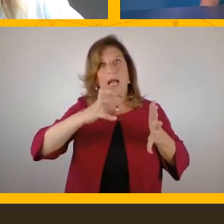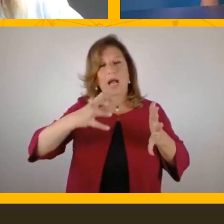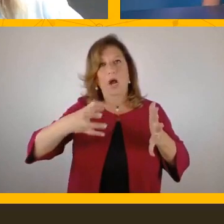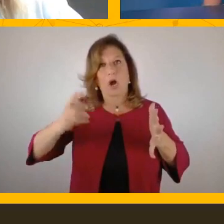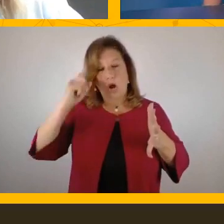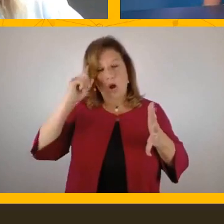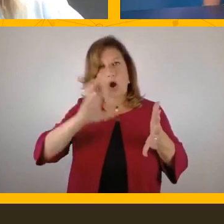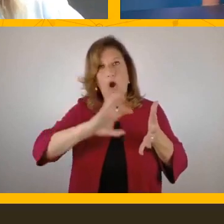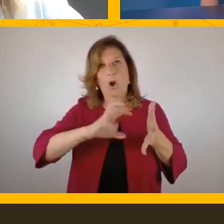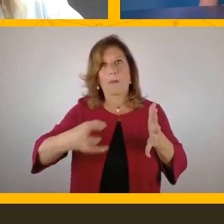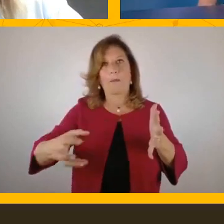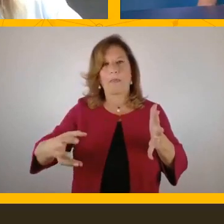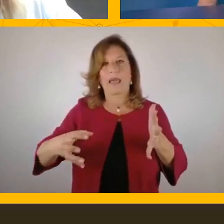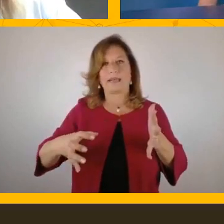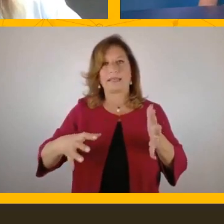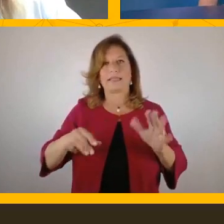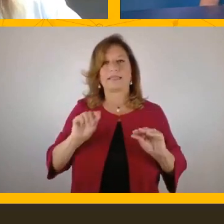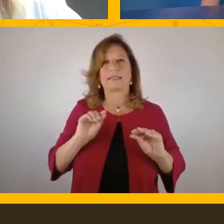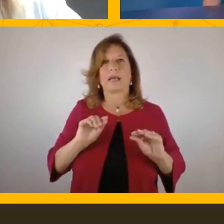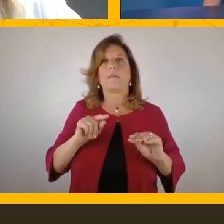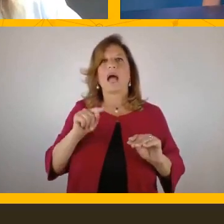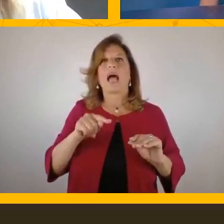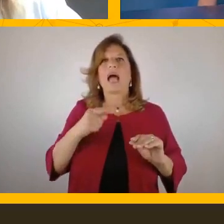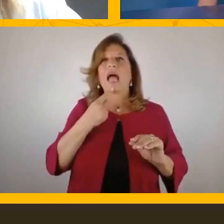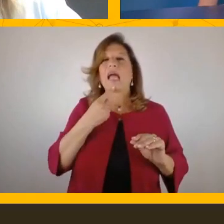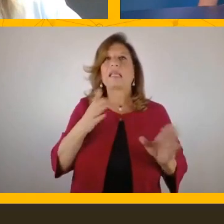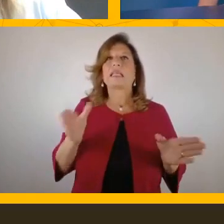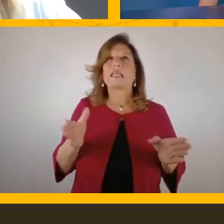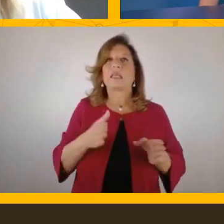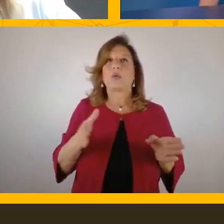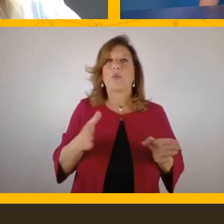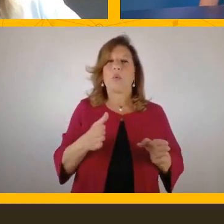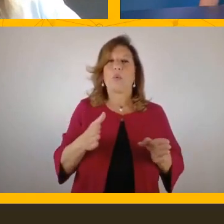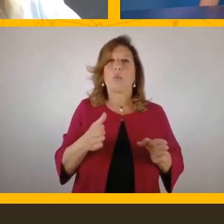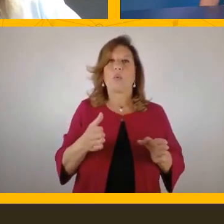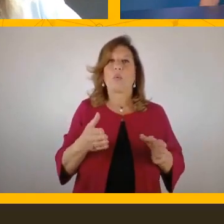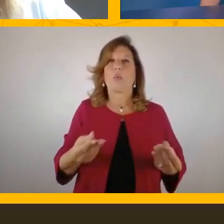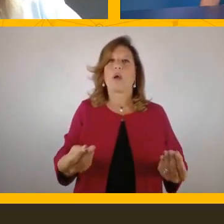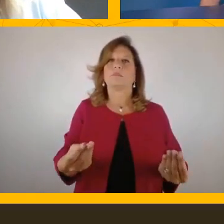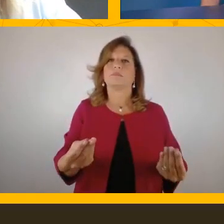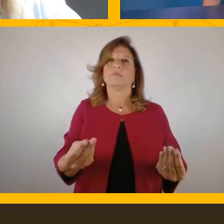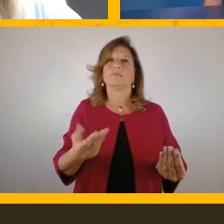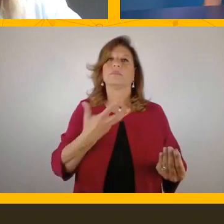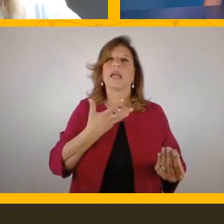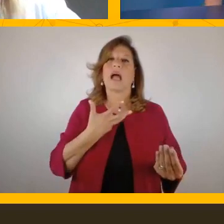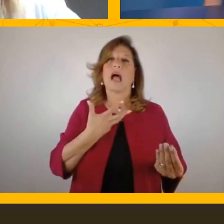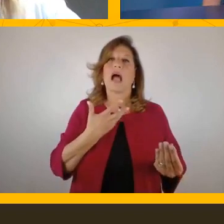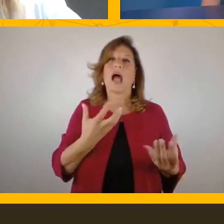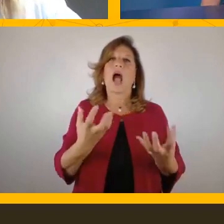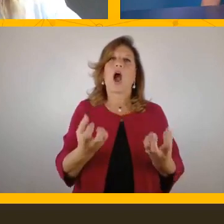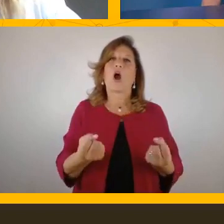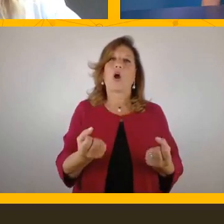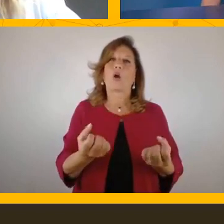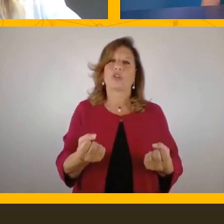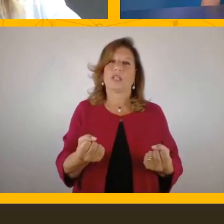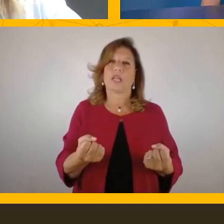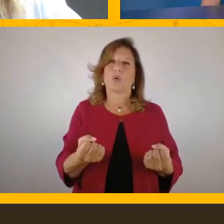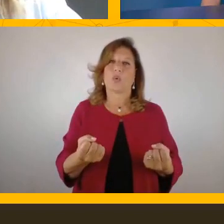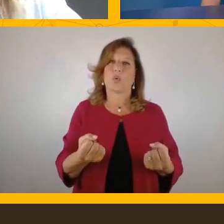modo eh idealmente eh chiunque riceve eh hm diciamo dei